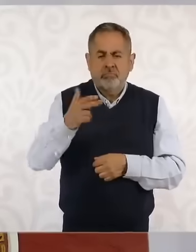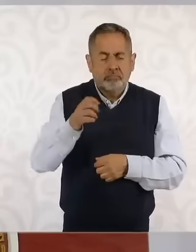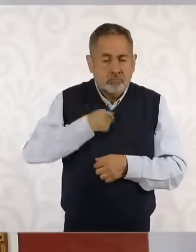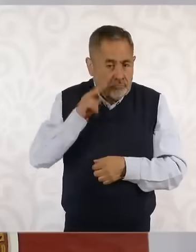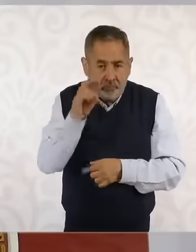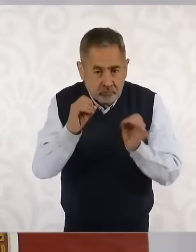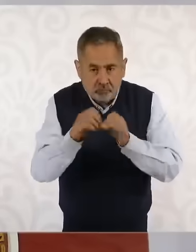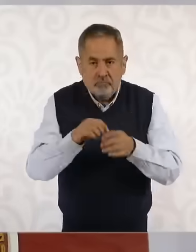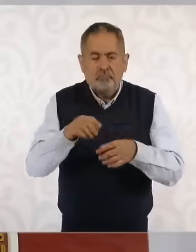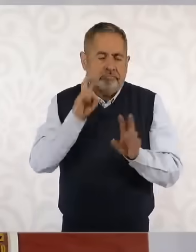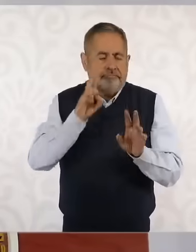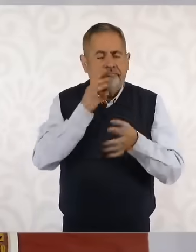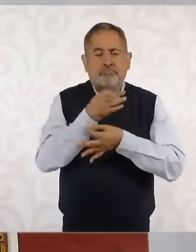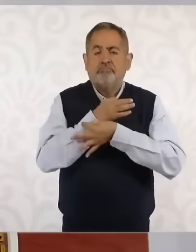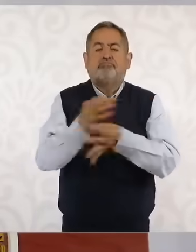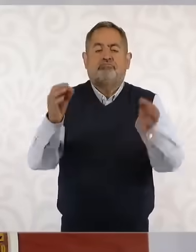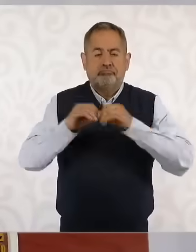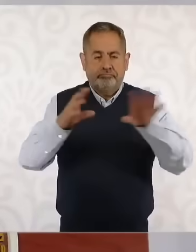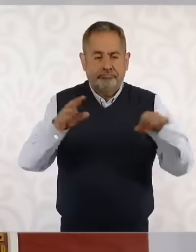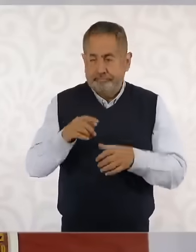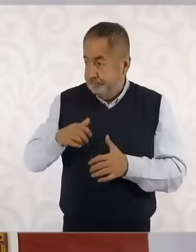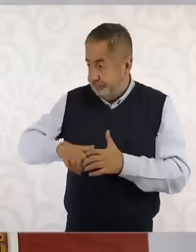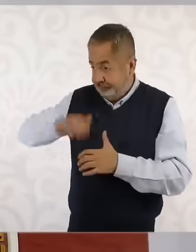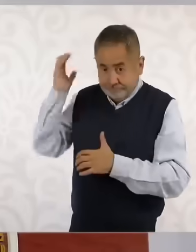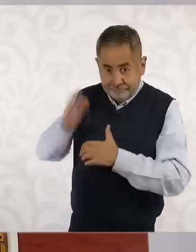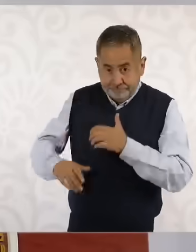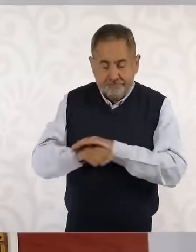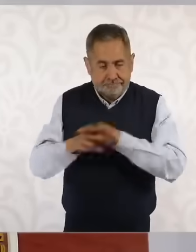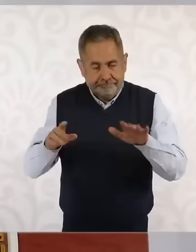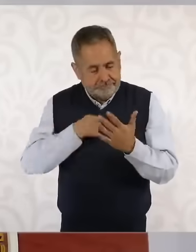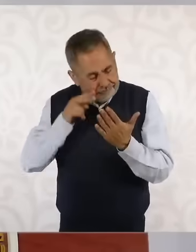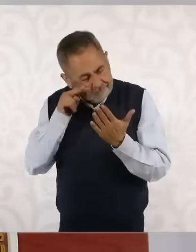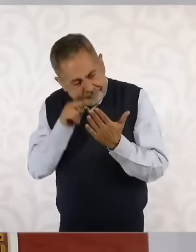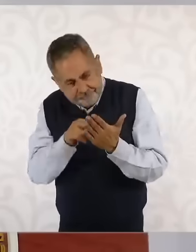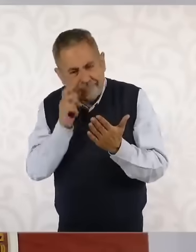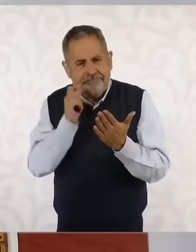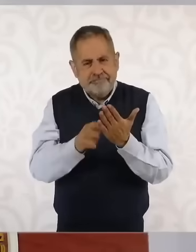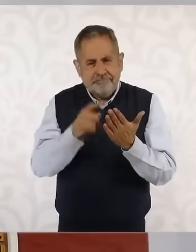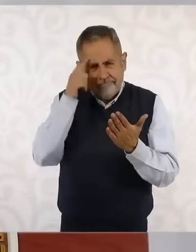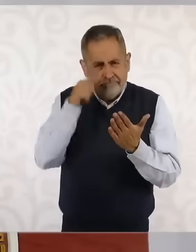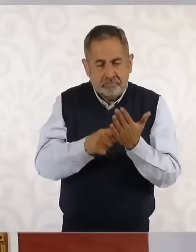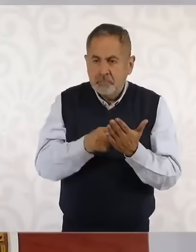pero ahorita que termine la ahora que termine la conferencia, pero creo que trae buenos datos.